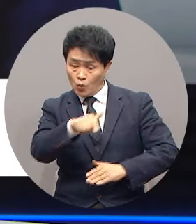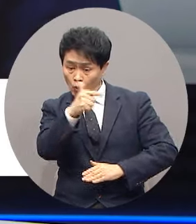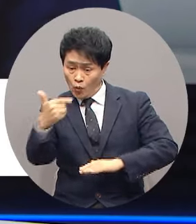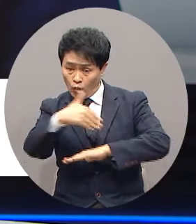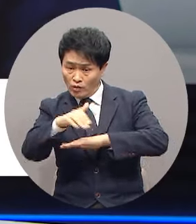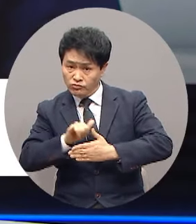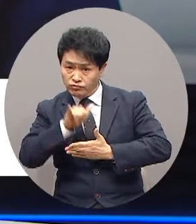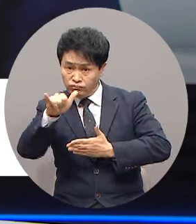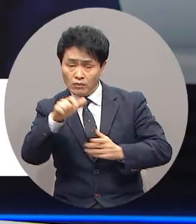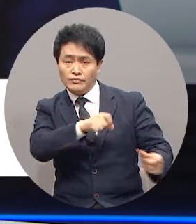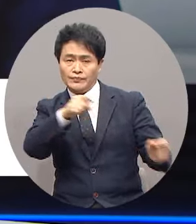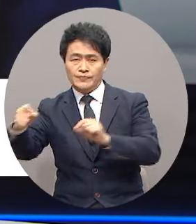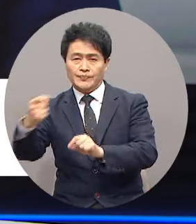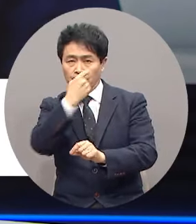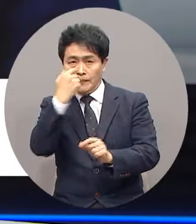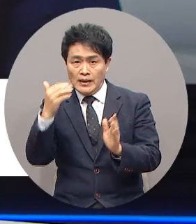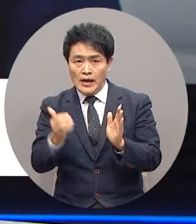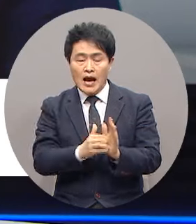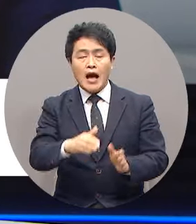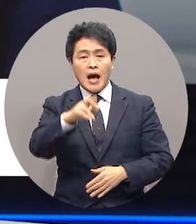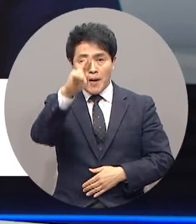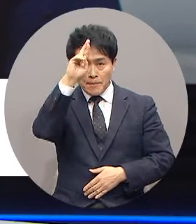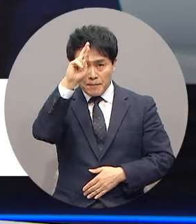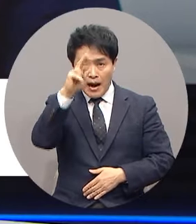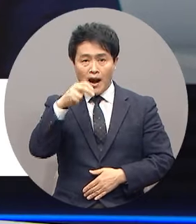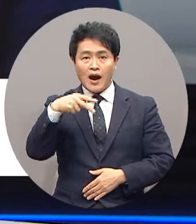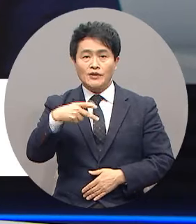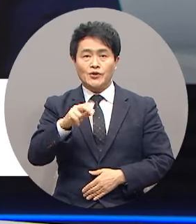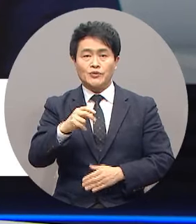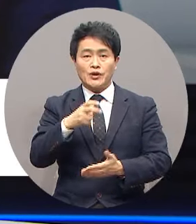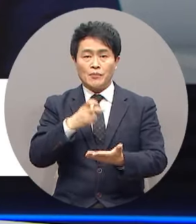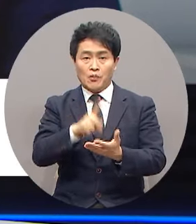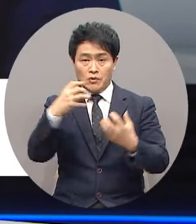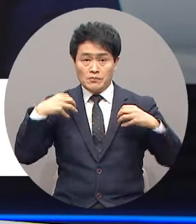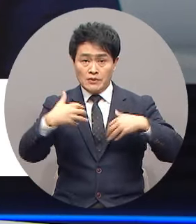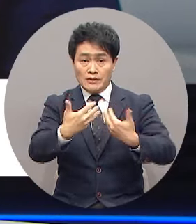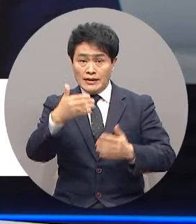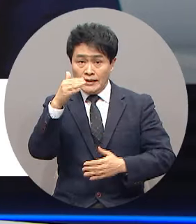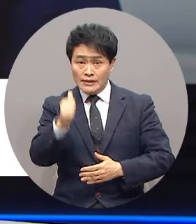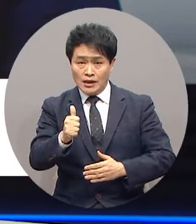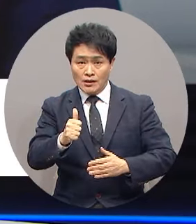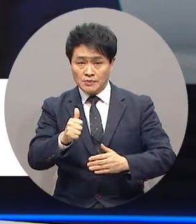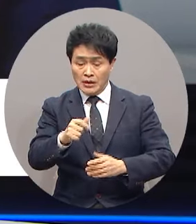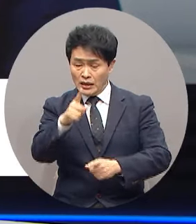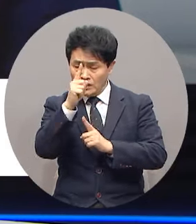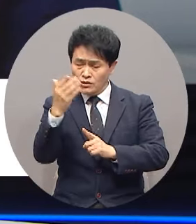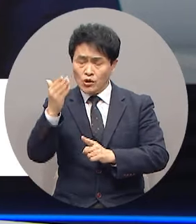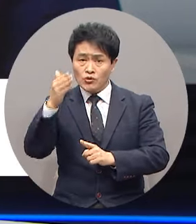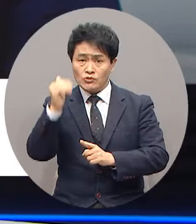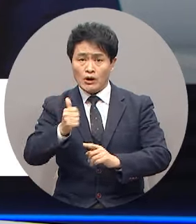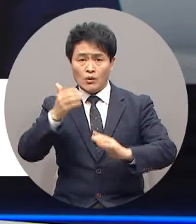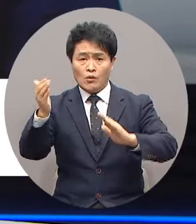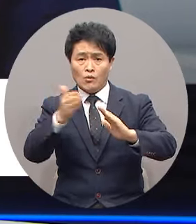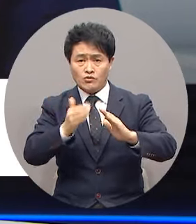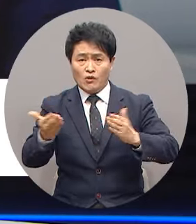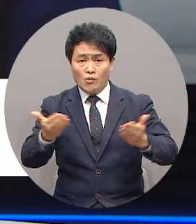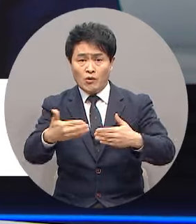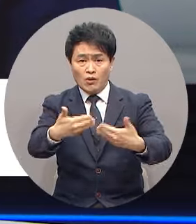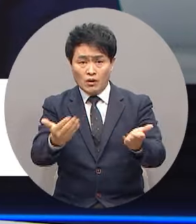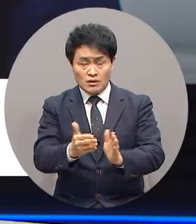출국을 연기한 것으로 확인됐습니다. 박성재 법무부 장관은 이 전 장관이 공적 업무를 수행하러 간다는 점을 감안해